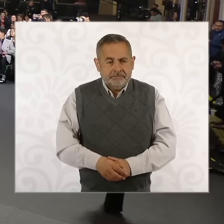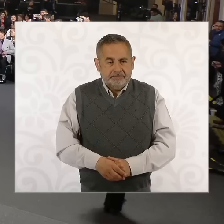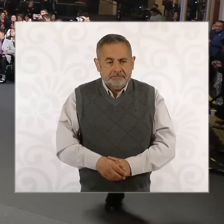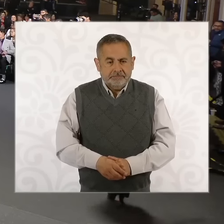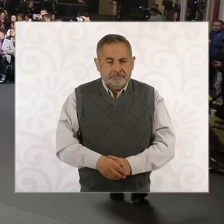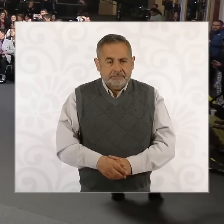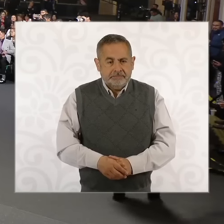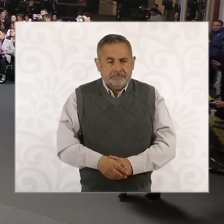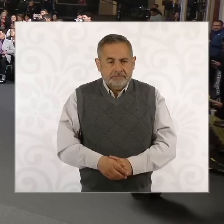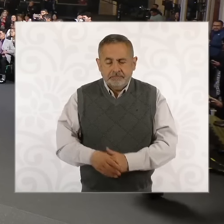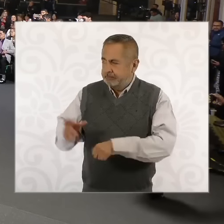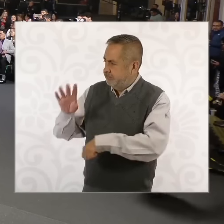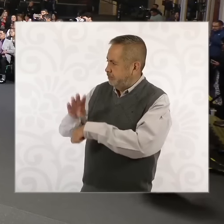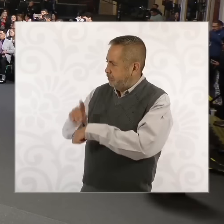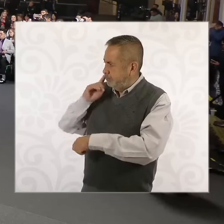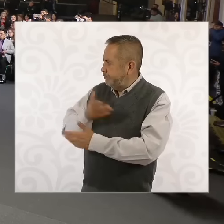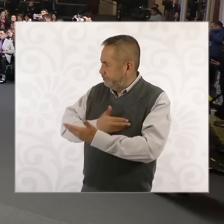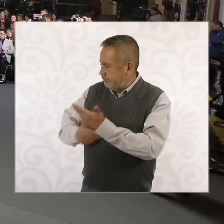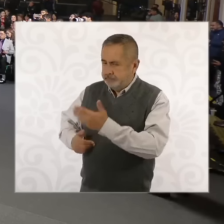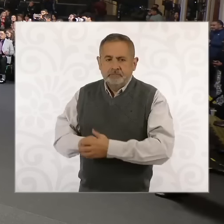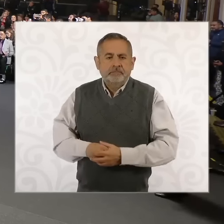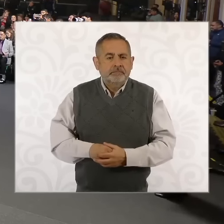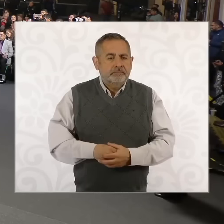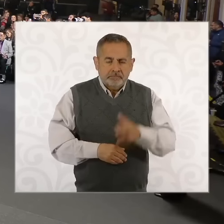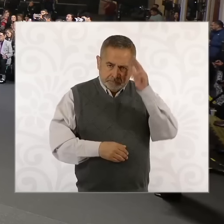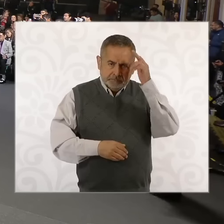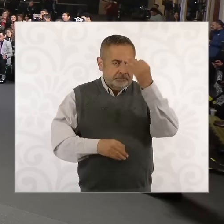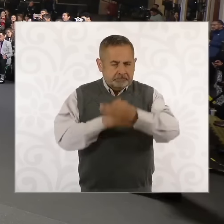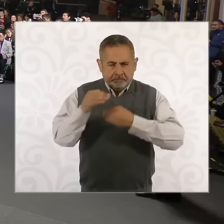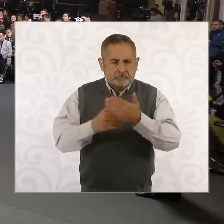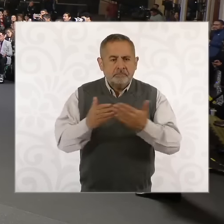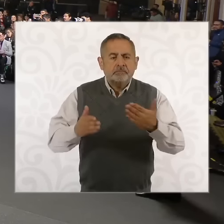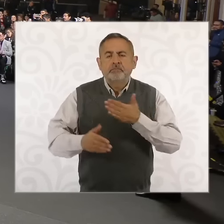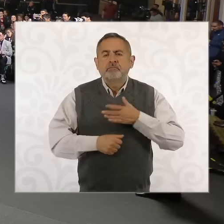con su permiso, señora presidenta. Hola a todas y a todos, muy buenos días.